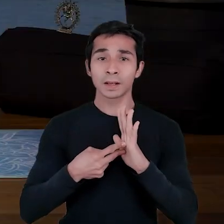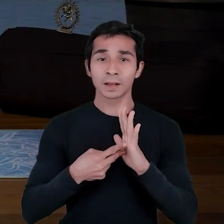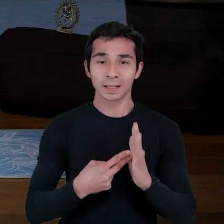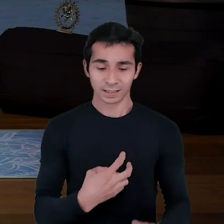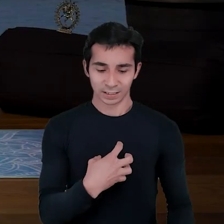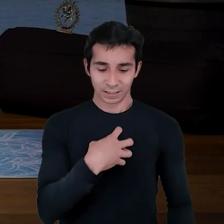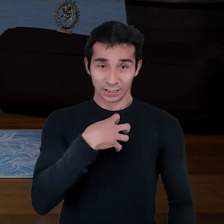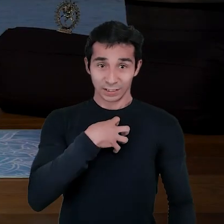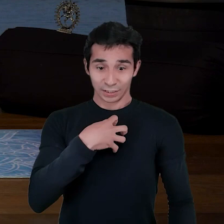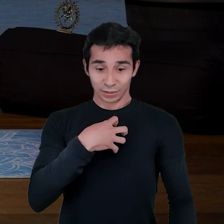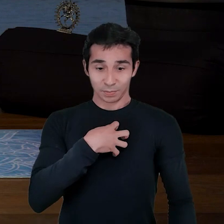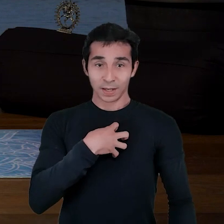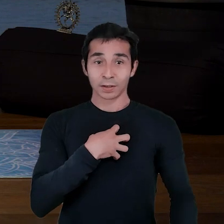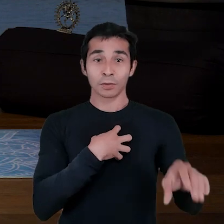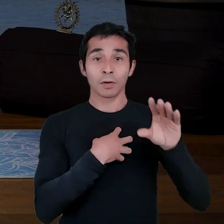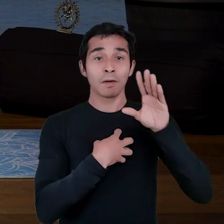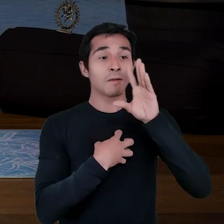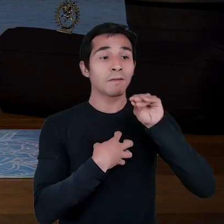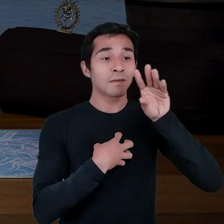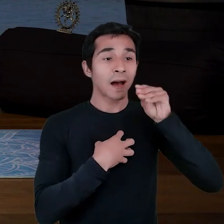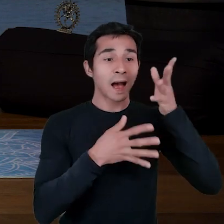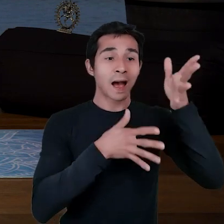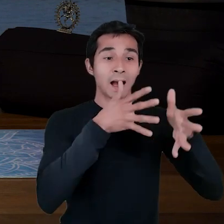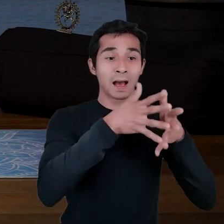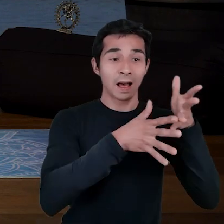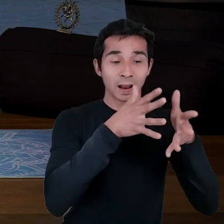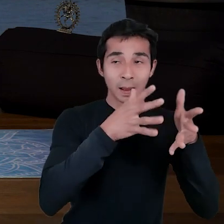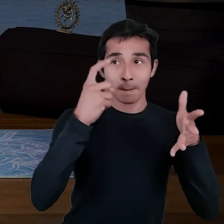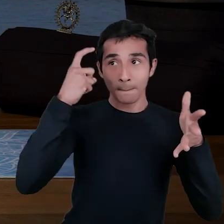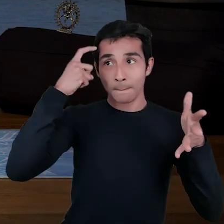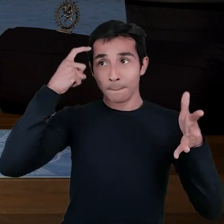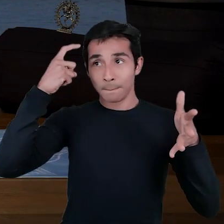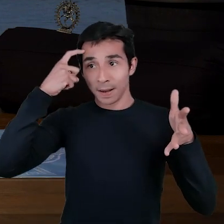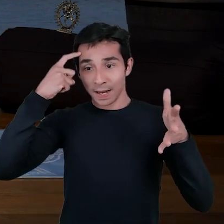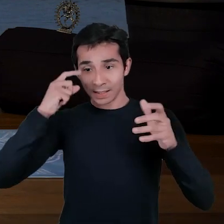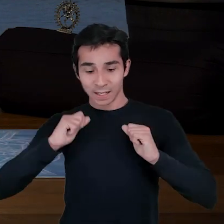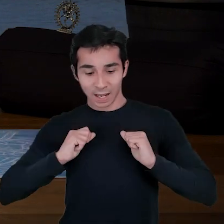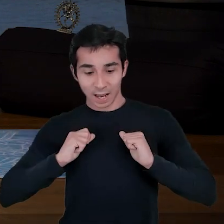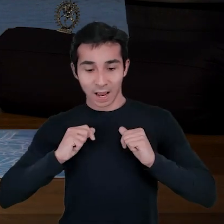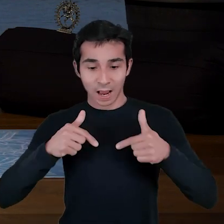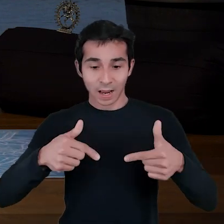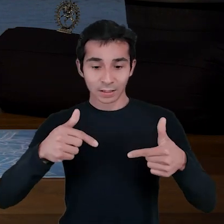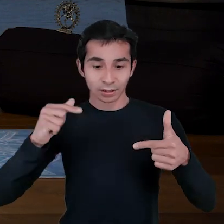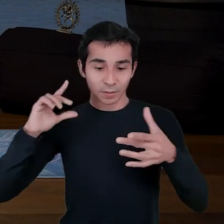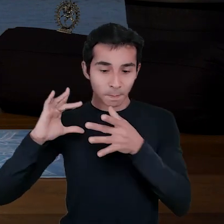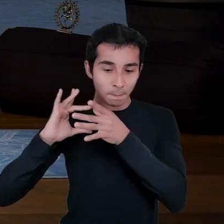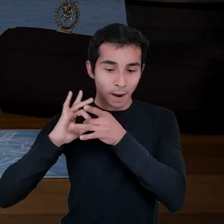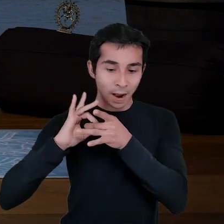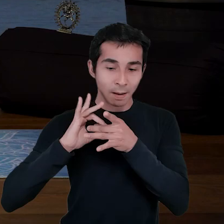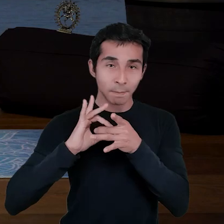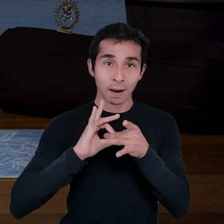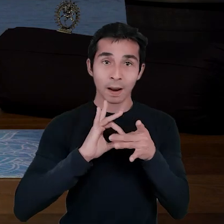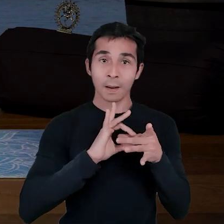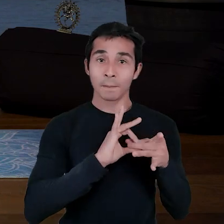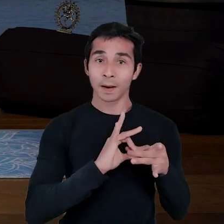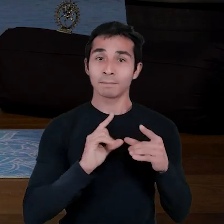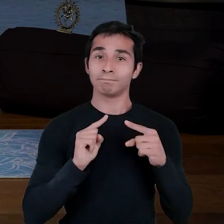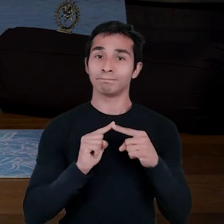"Yoga é a coerência entre o que sente, fala, pensa e como age."